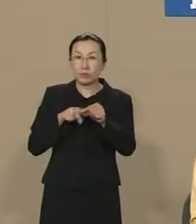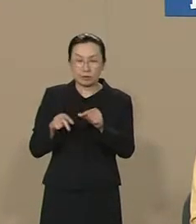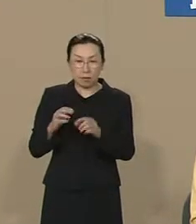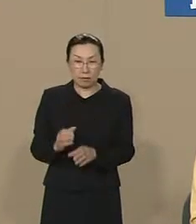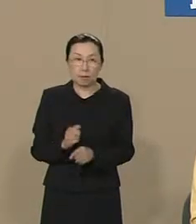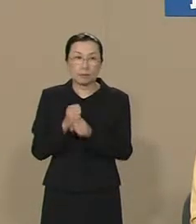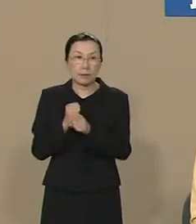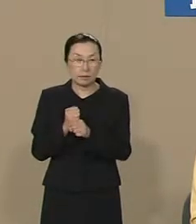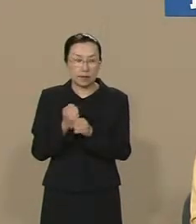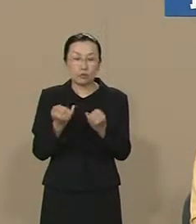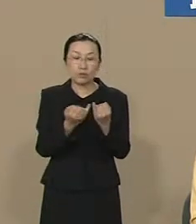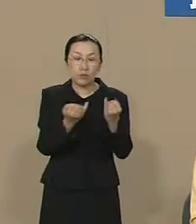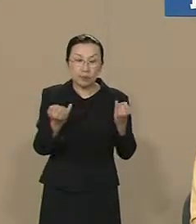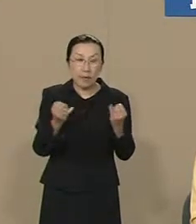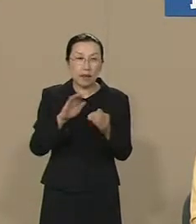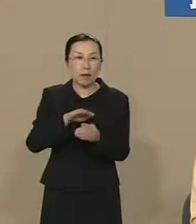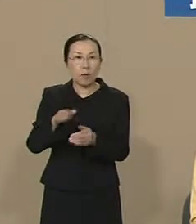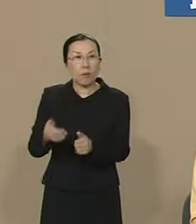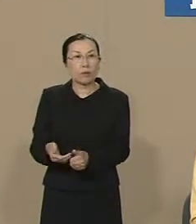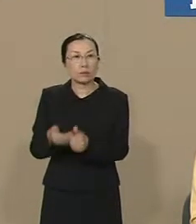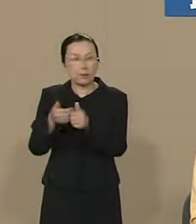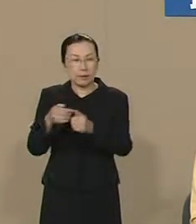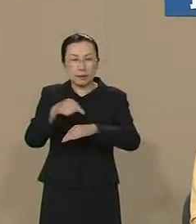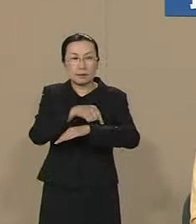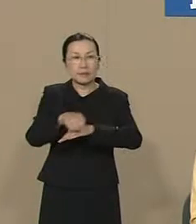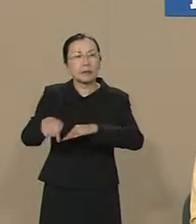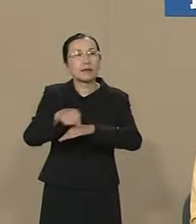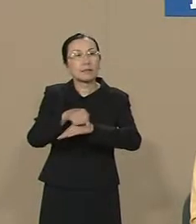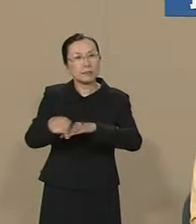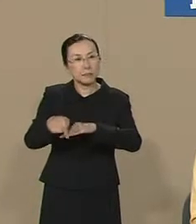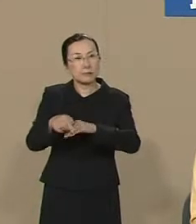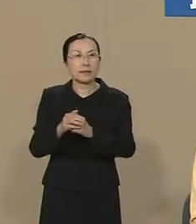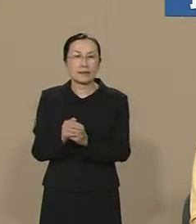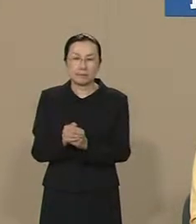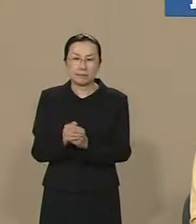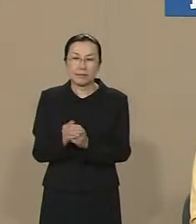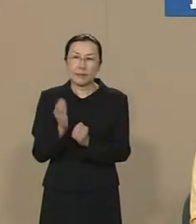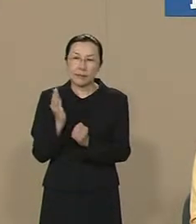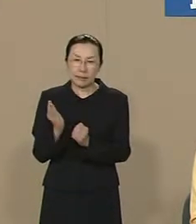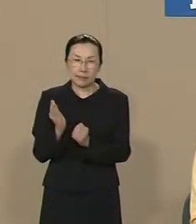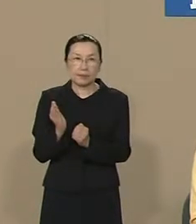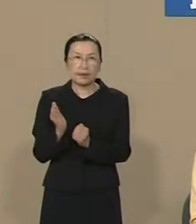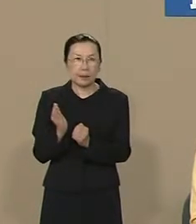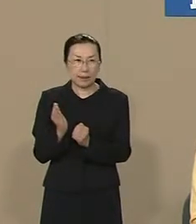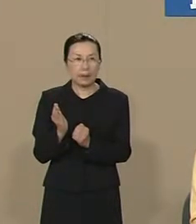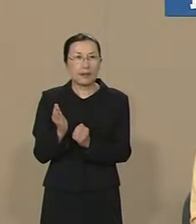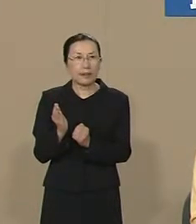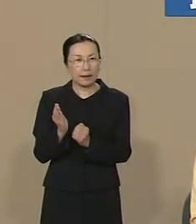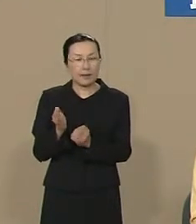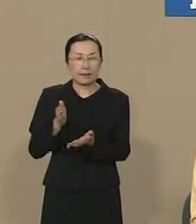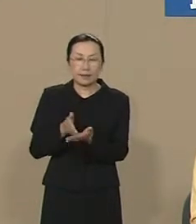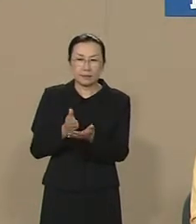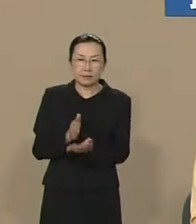女性や子育て政策について 菊田さんから直接に お話をしてください｡